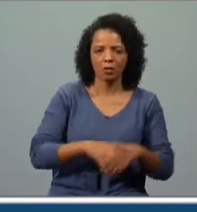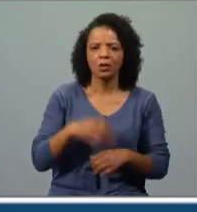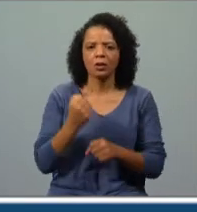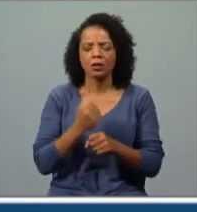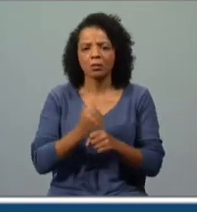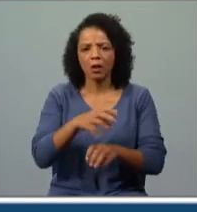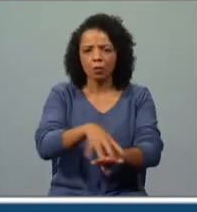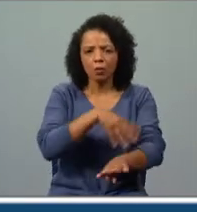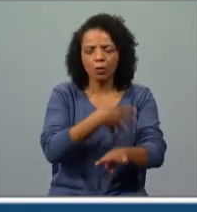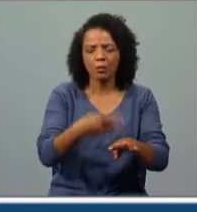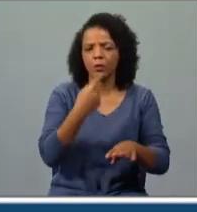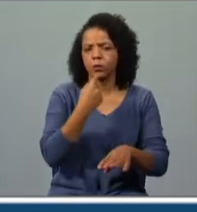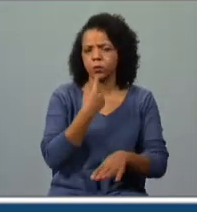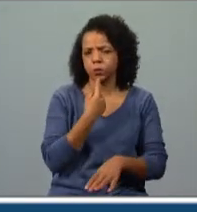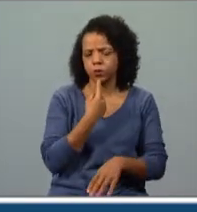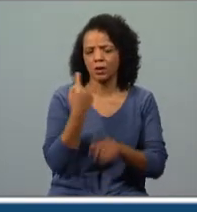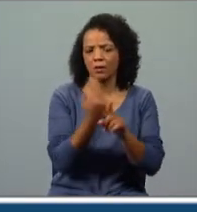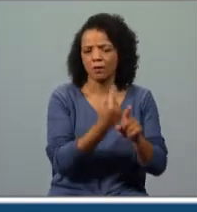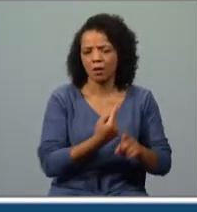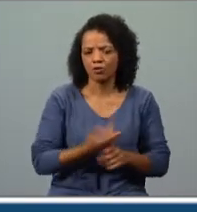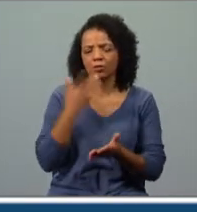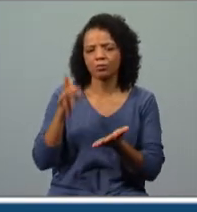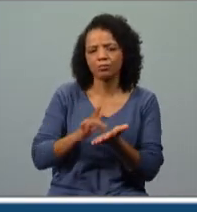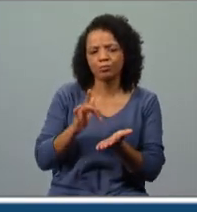poética representada em várias antologias literárias 詩歌在幾個代表文學選集